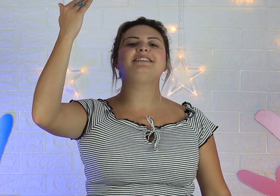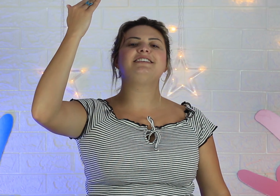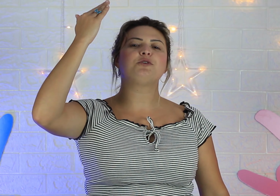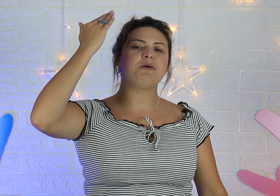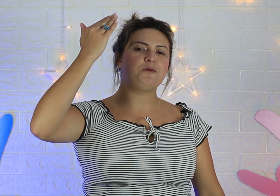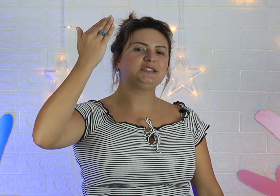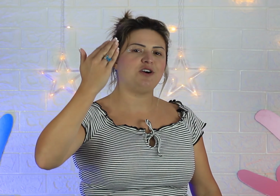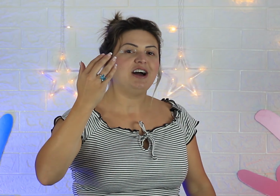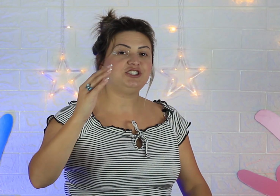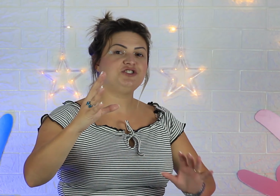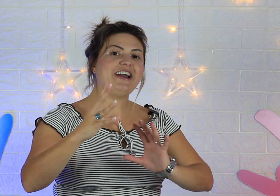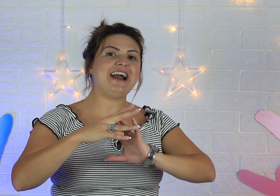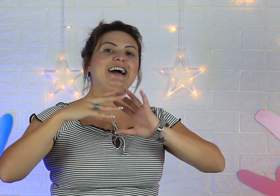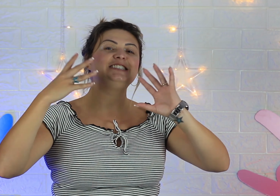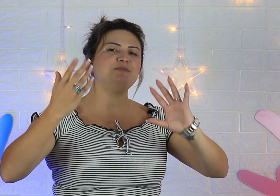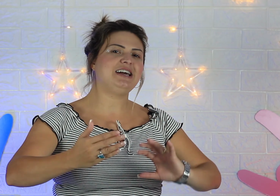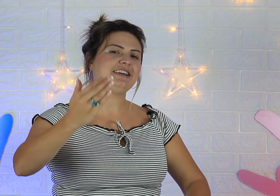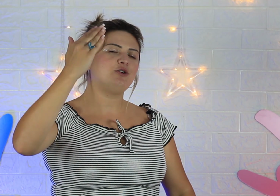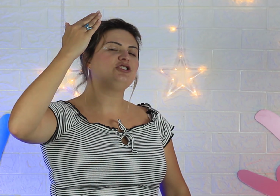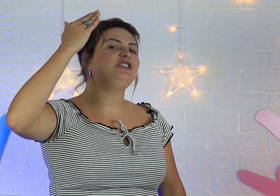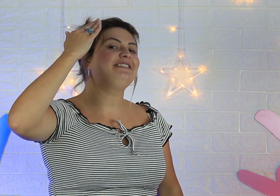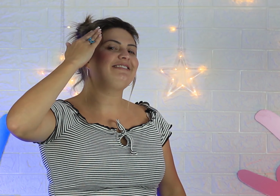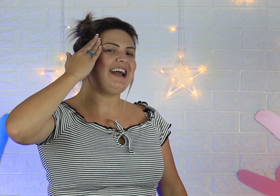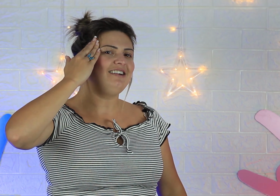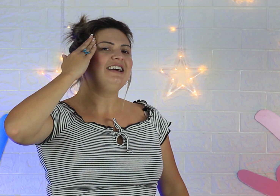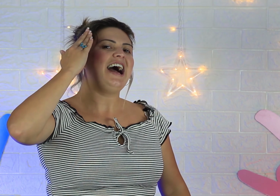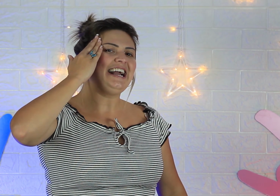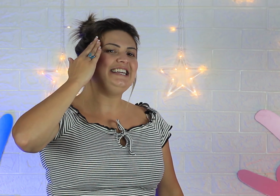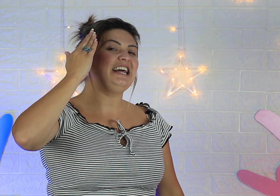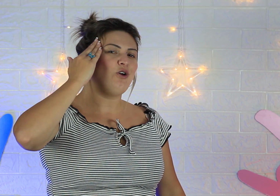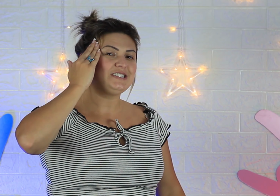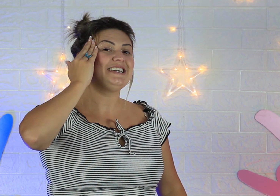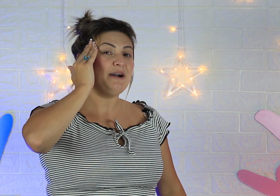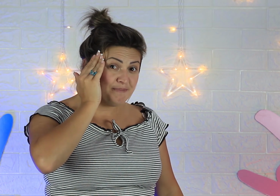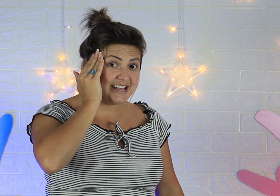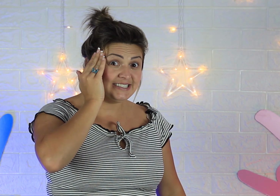a gente vai entender alguma coisa a gente vai assimilar aqui ó dia entrar aqui na nossa cabeça